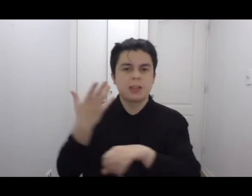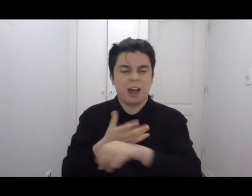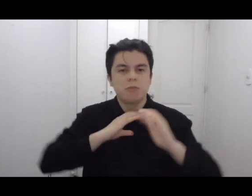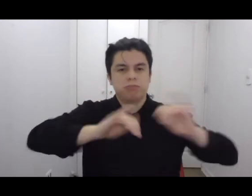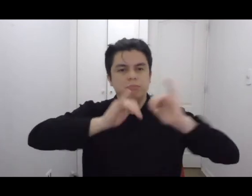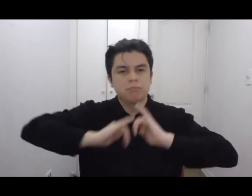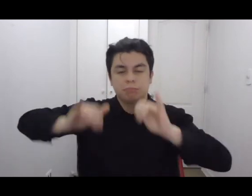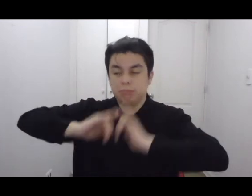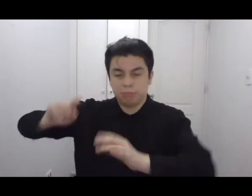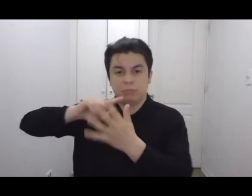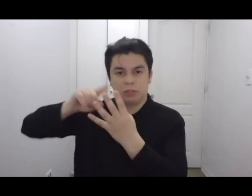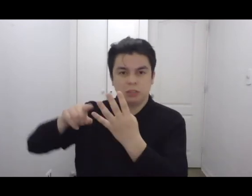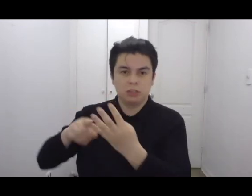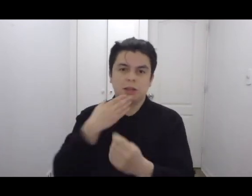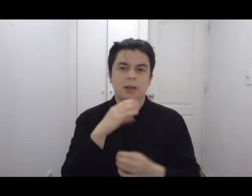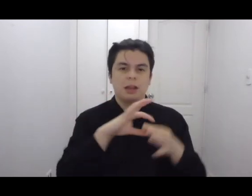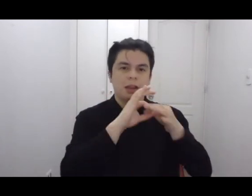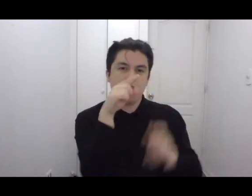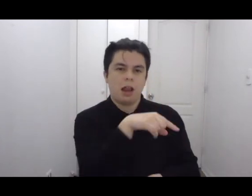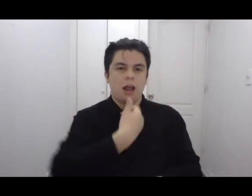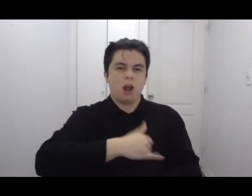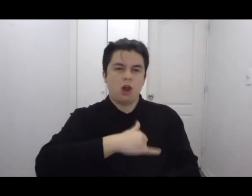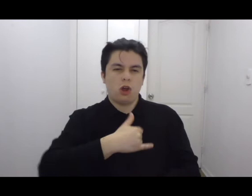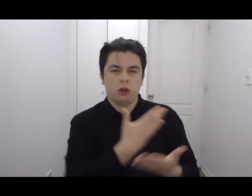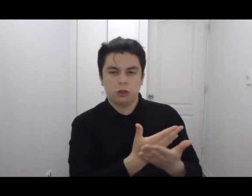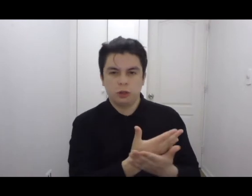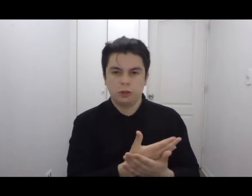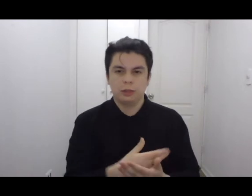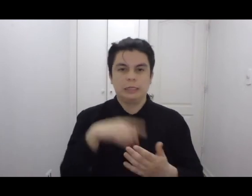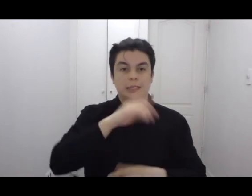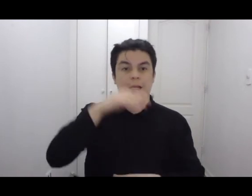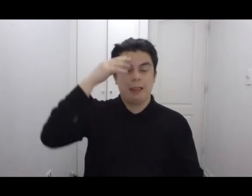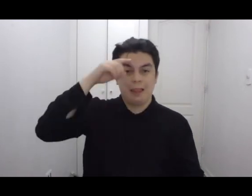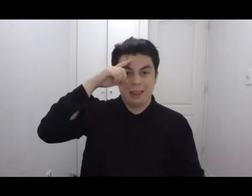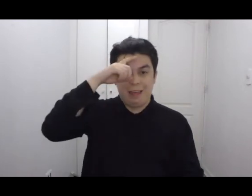porque todos tienen harto contenido para mostrar le damos las gracias a Jordán que más de